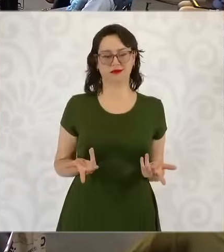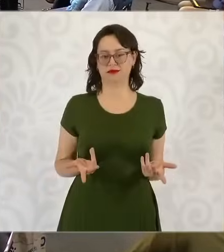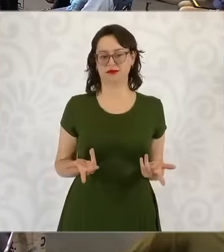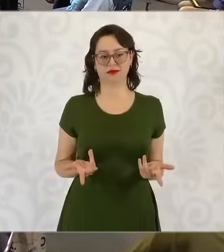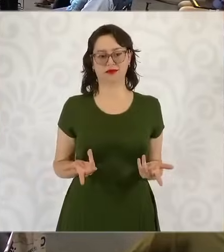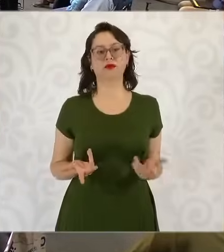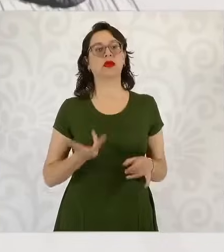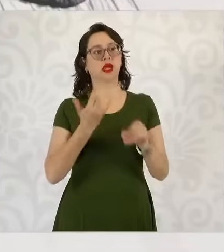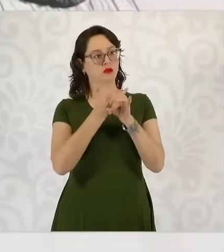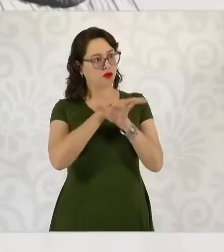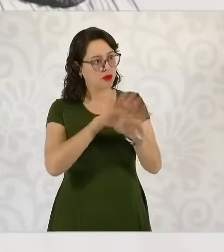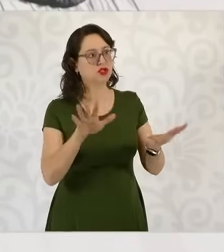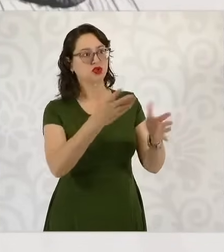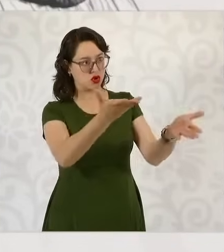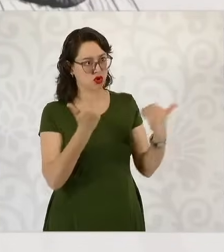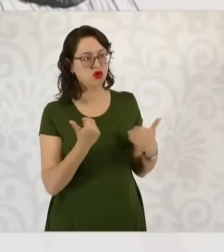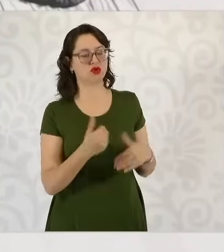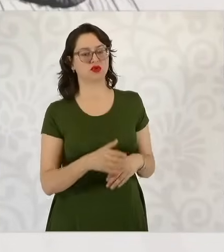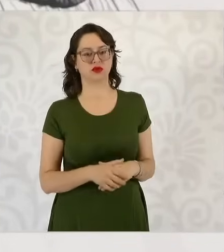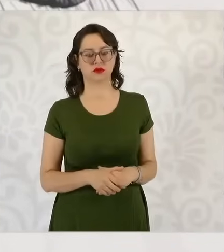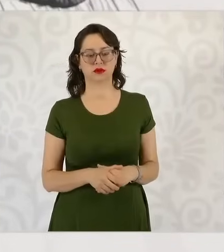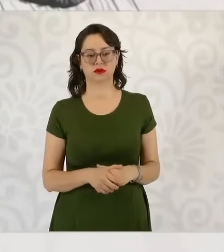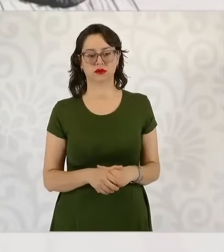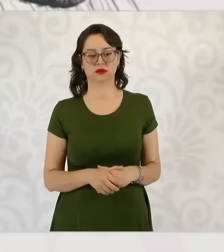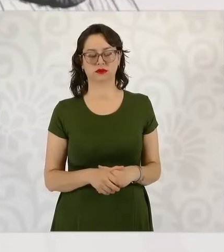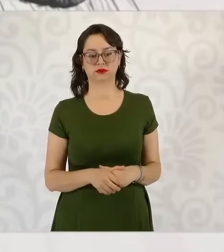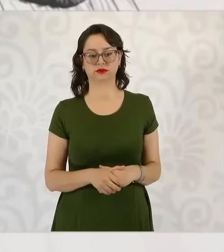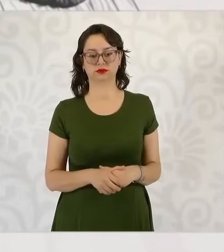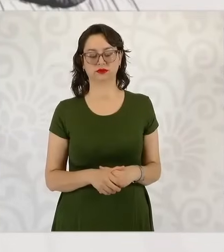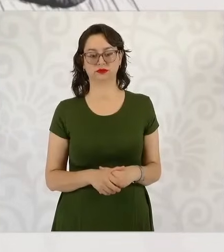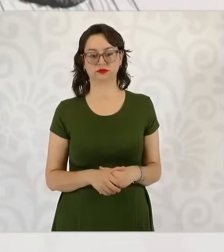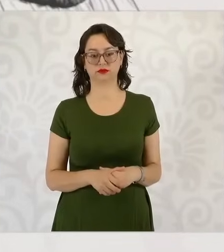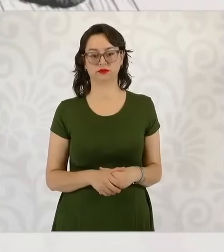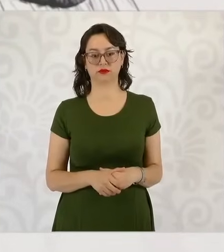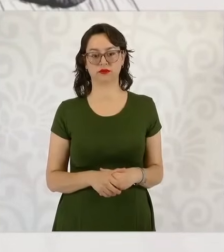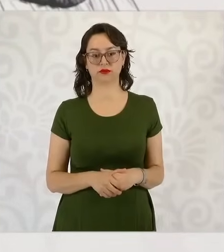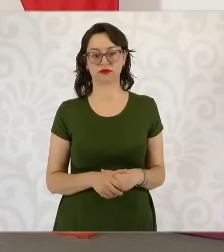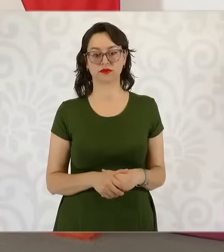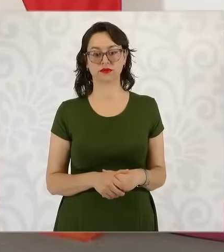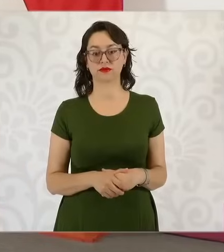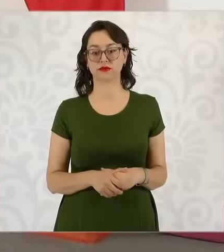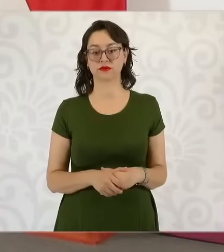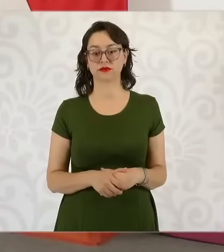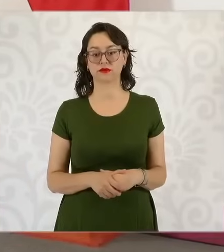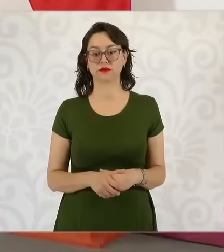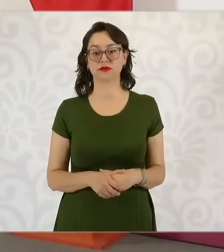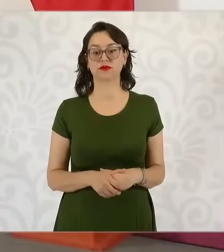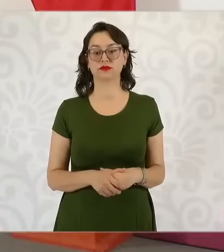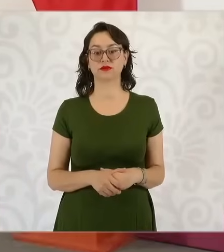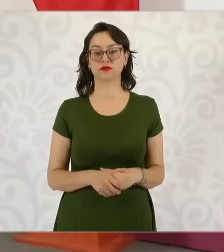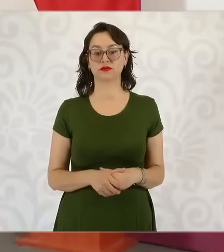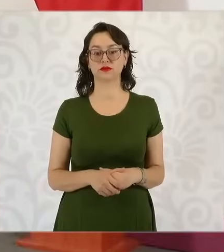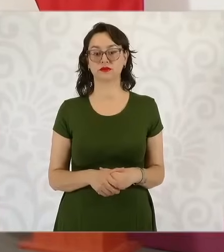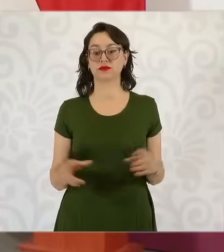información que nosotros no o sea el tema no es si combatimos a la delincuencia